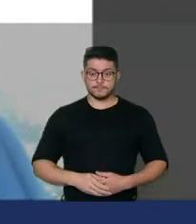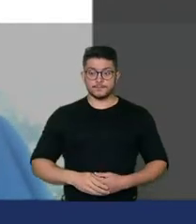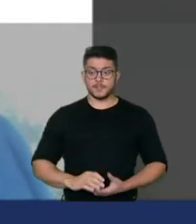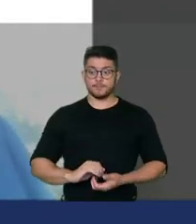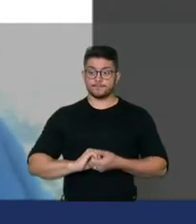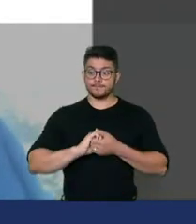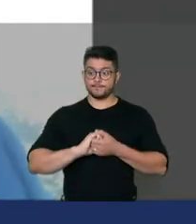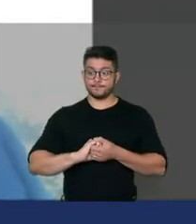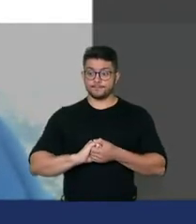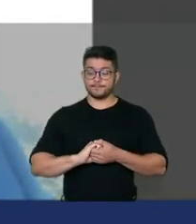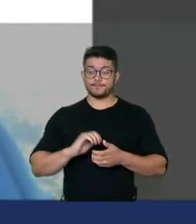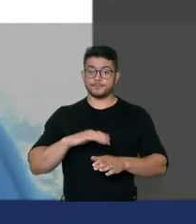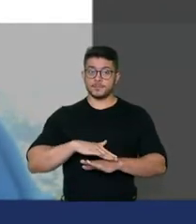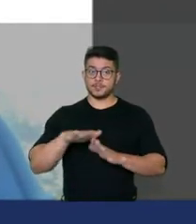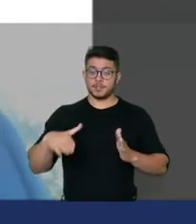DEPUTADAS QUE ESTÃO AGORA EM PLENÁRIO... E TAMBÉM... NA